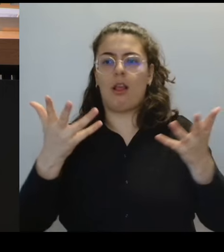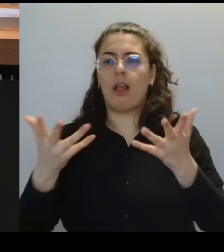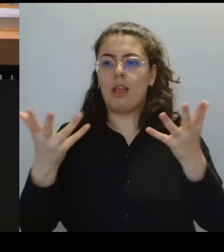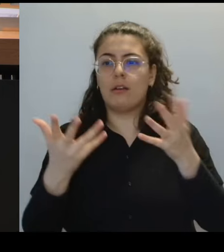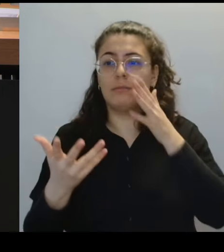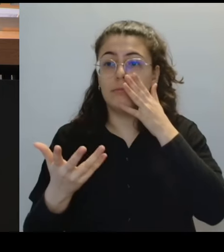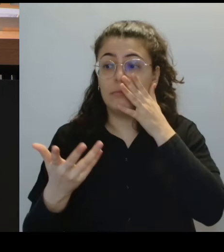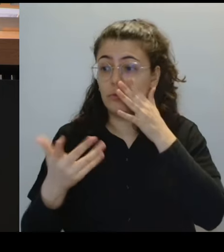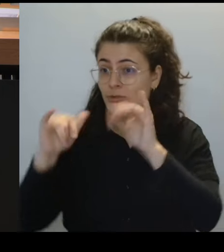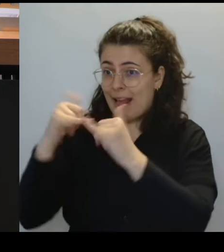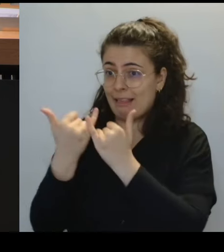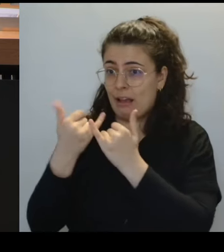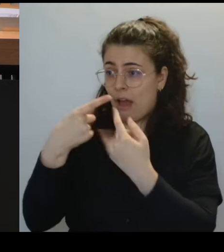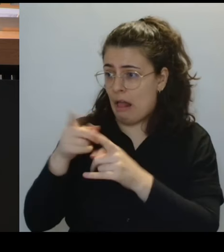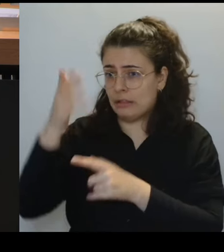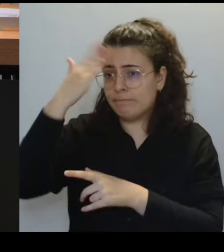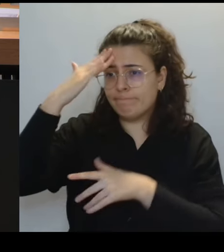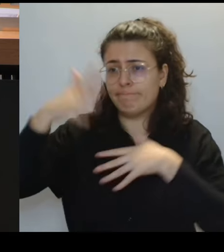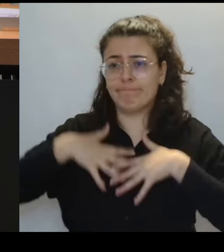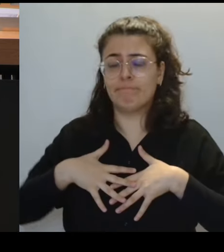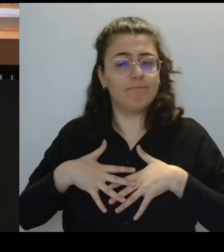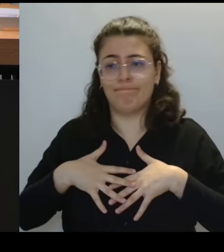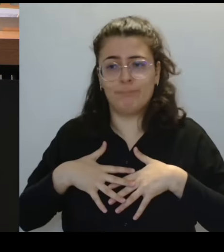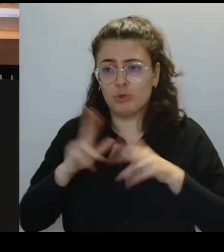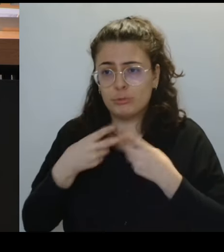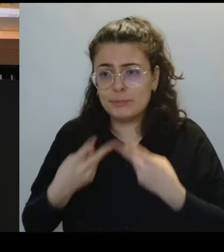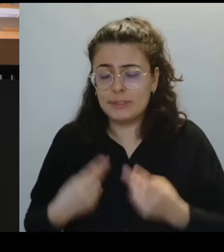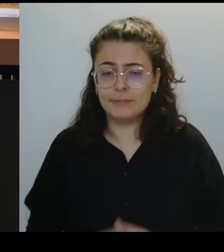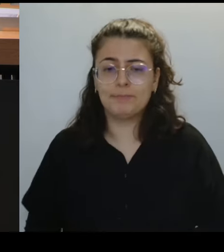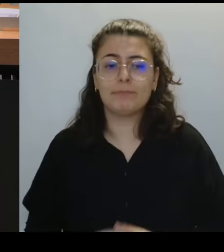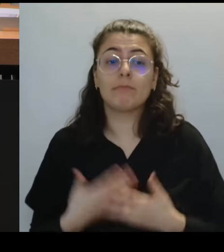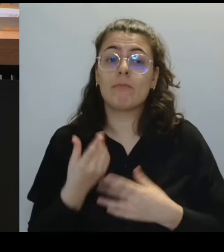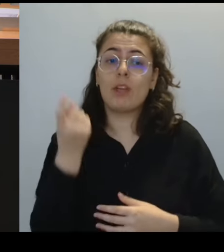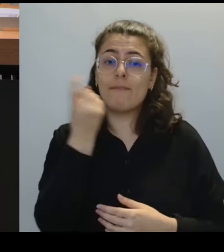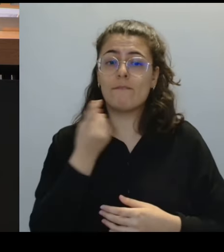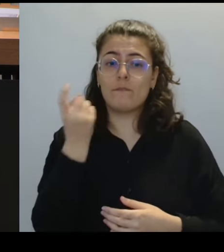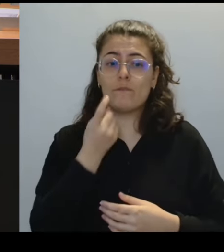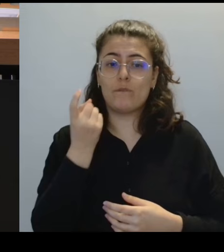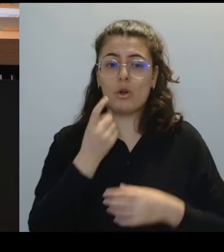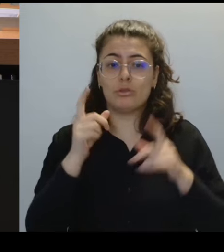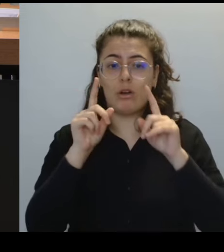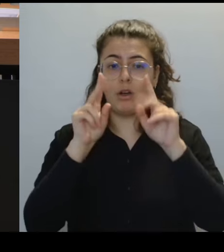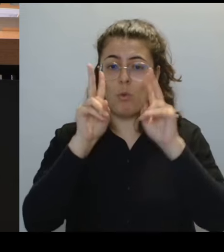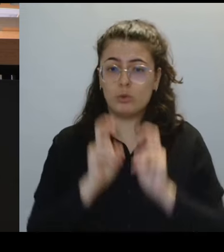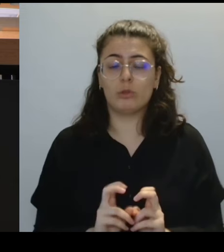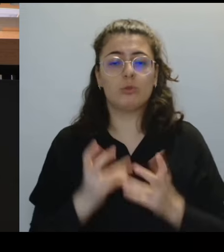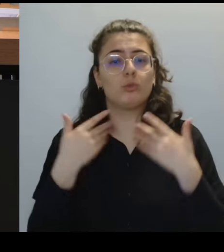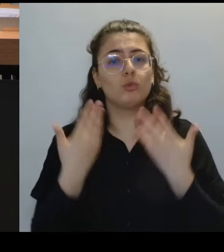Durch eine weitere Vorsorgeuntersuchung in dieser Zeit könnten gesundheitliche Probleme in Seele und Körper besser erkannt werden.